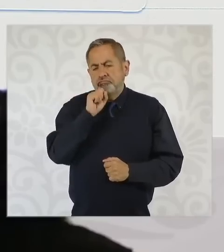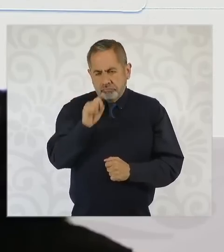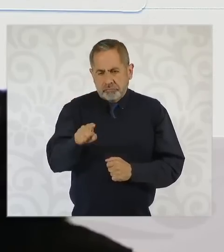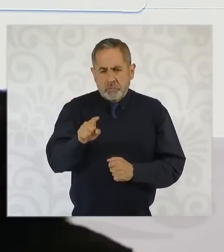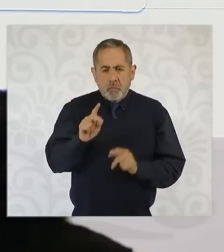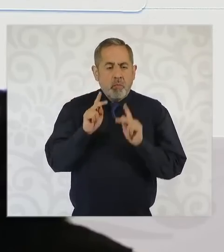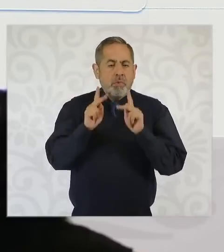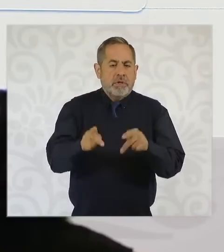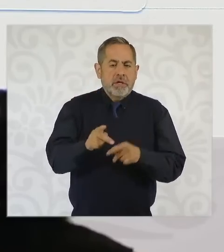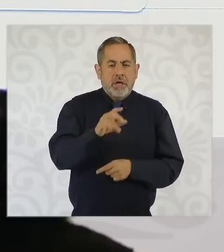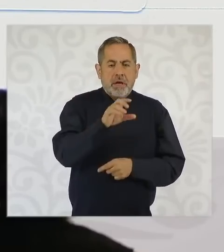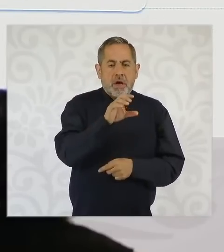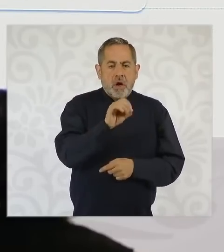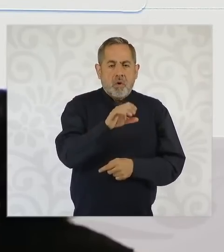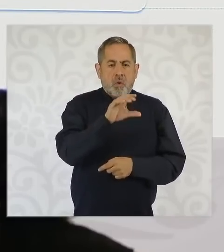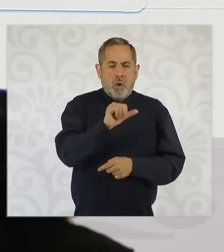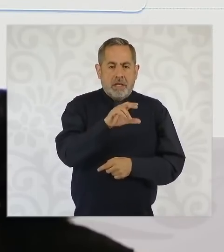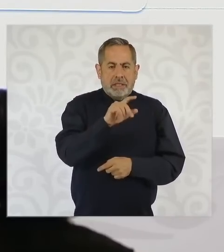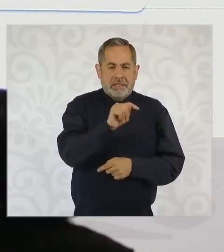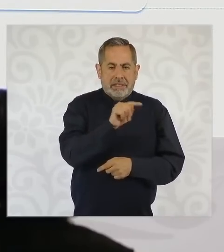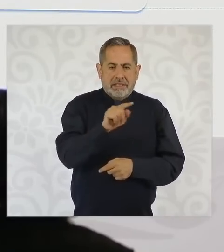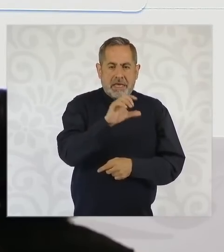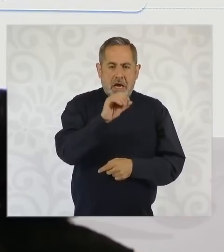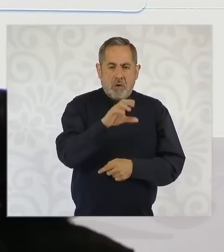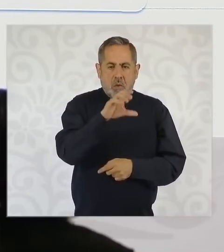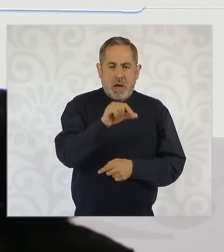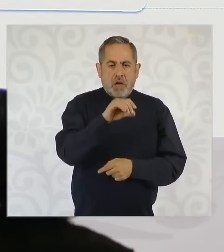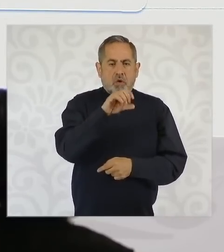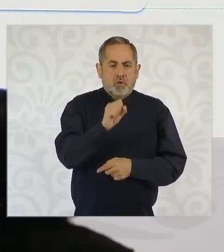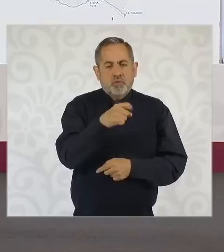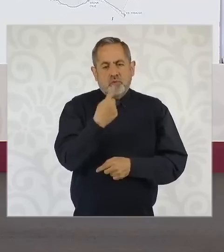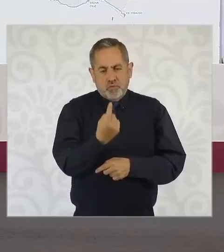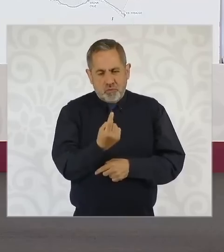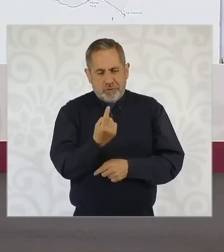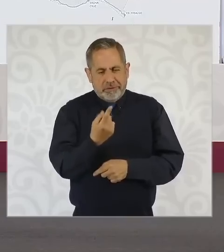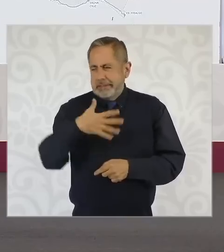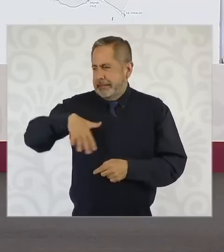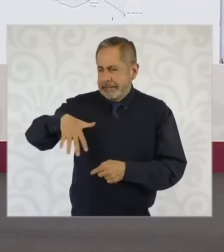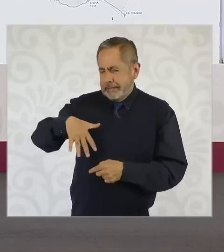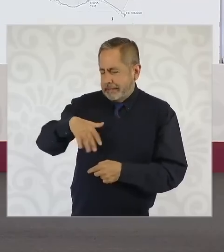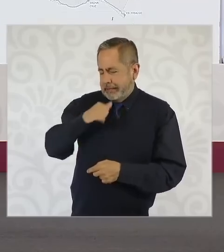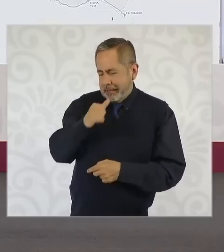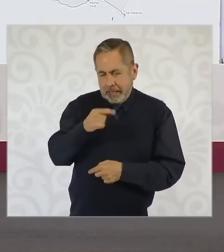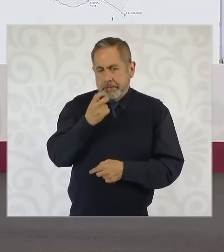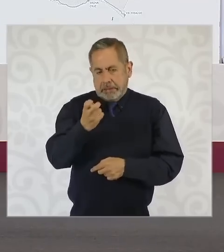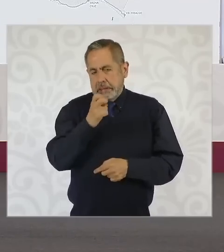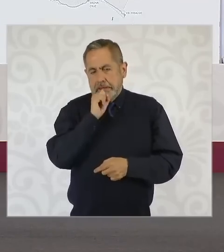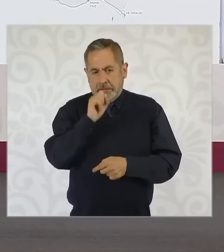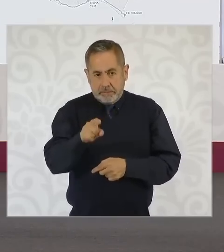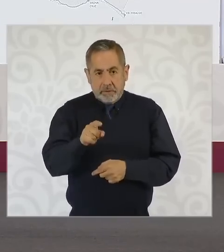uno que les mencioné que no venía en la tabla resumen pero aquí lo tenemos este se lleva 3